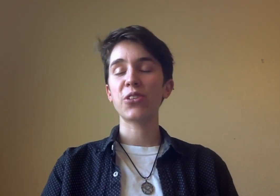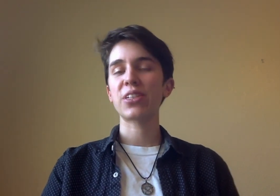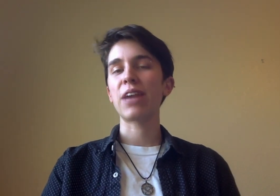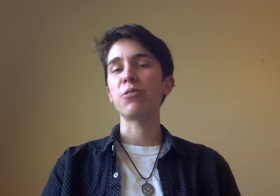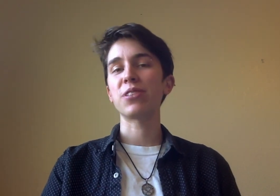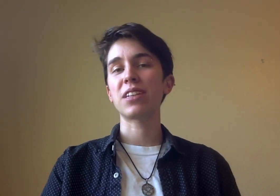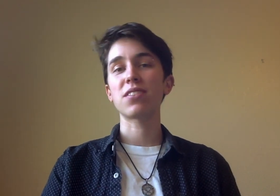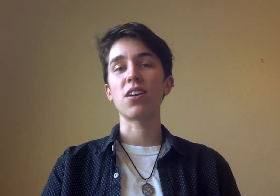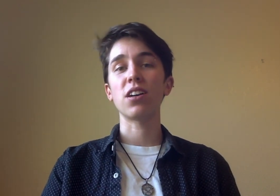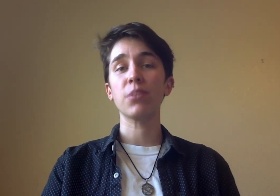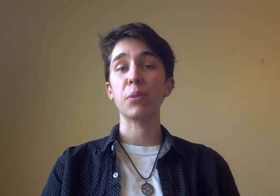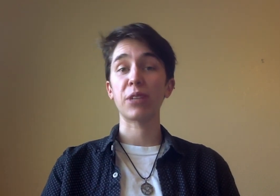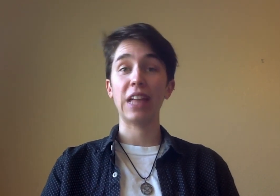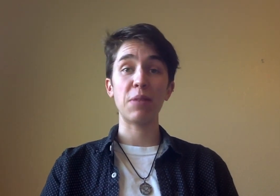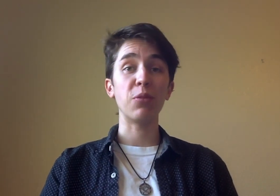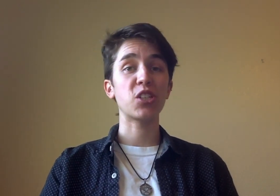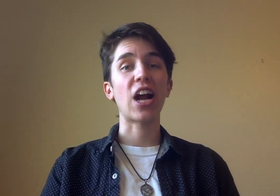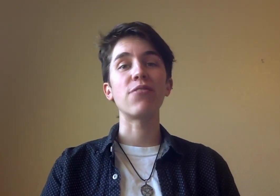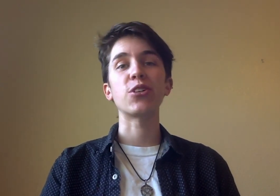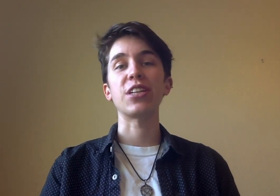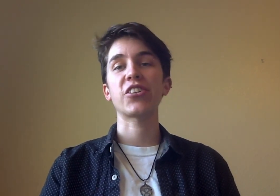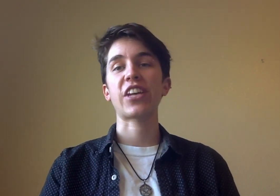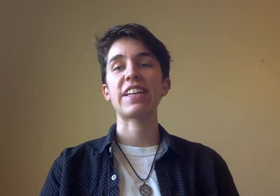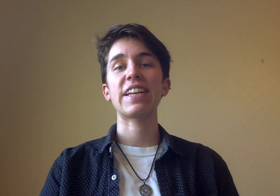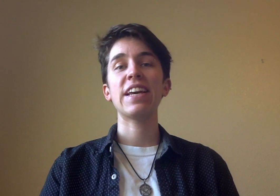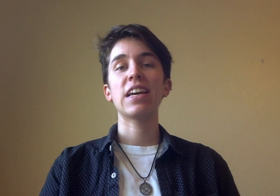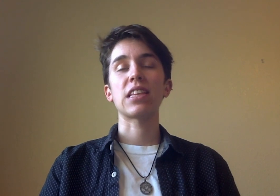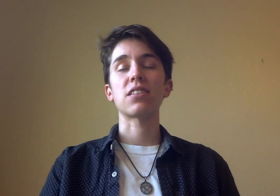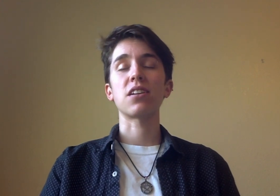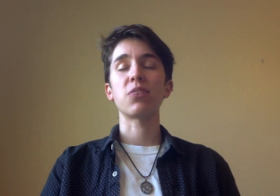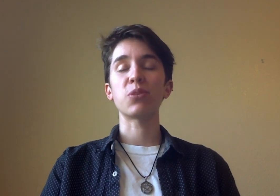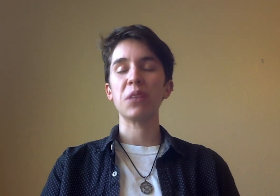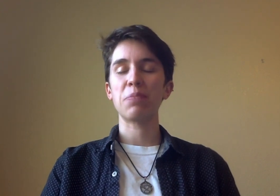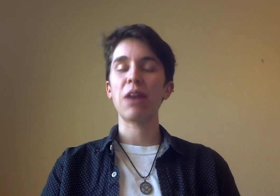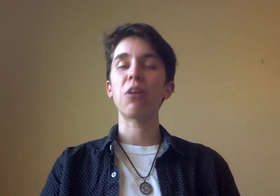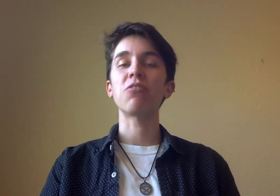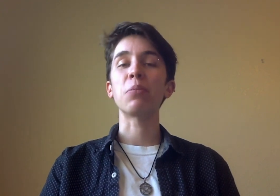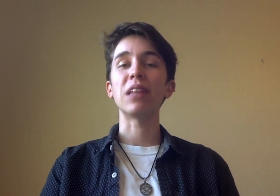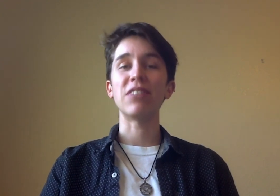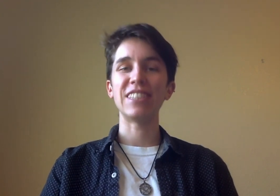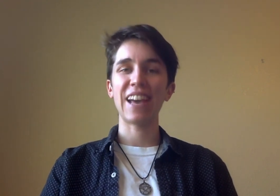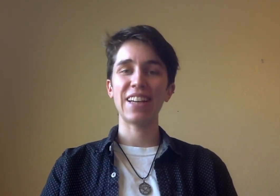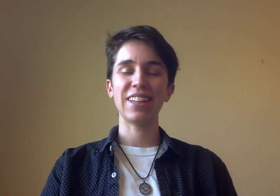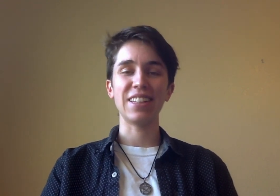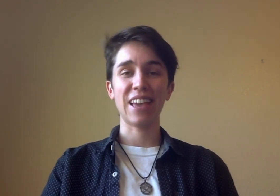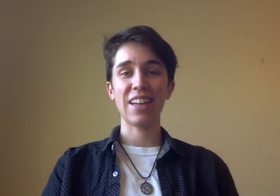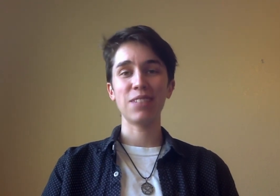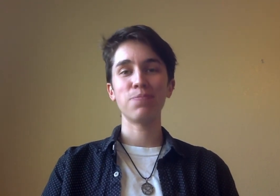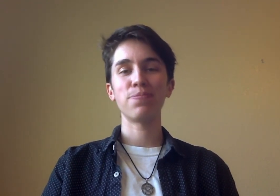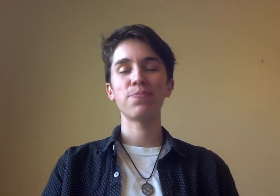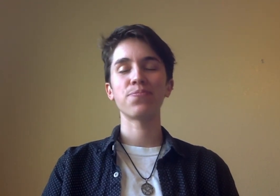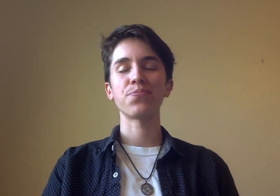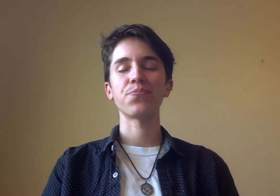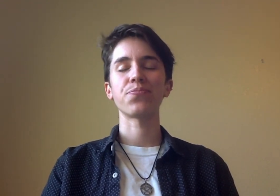Y primero cantaré una canción de la tradición de la recuperación de la brujería. La canción fue escrita por uno de nuestros queridos muertos, Lizanne.